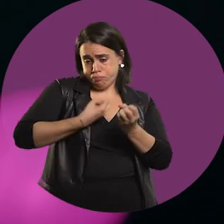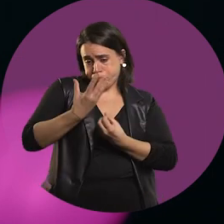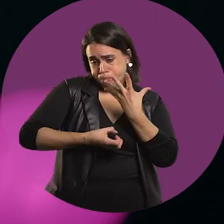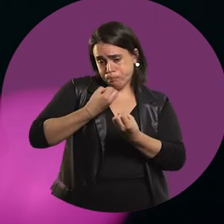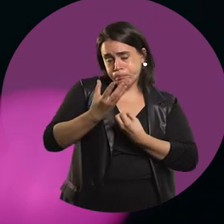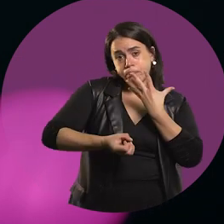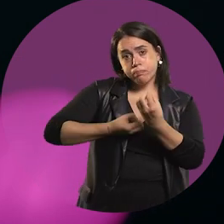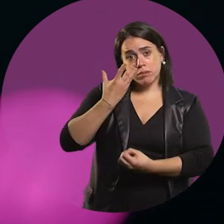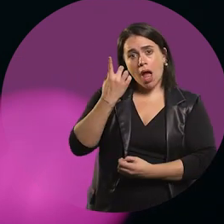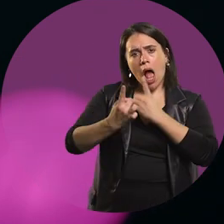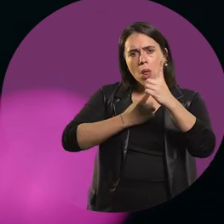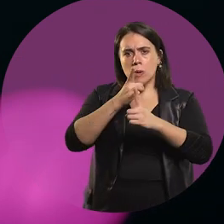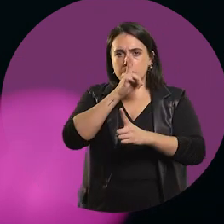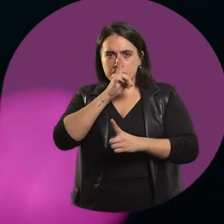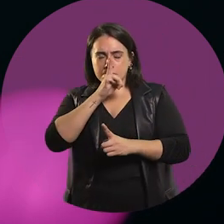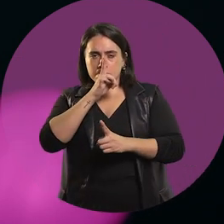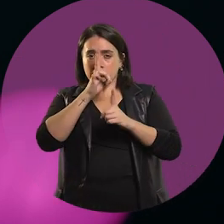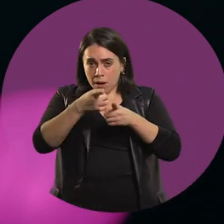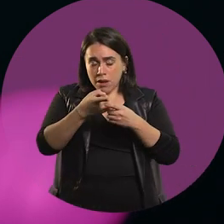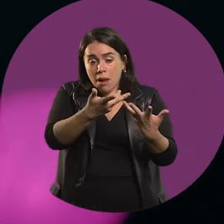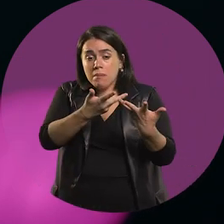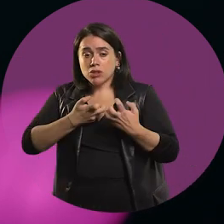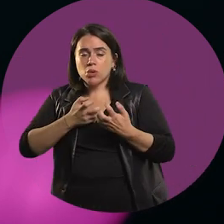Y también como herramienta terapéutica.